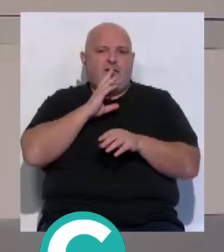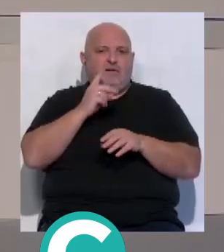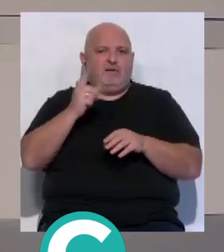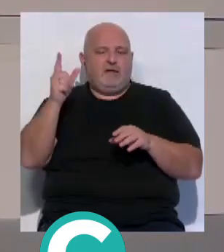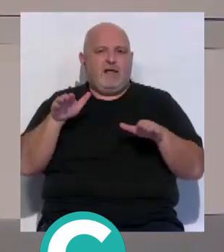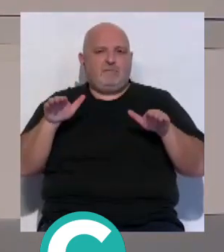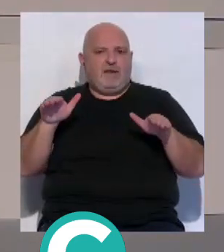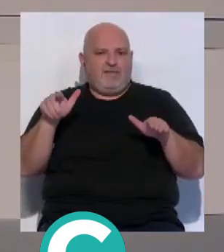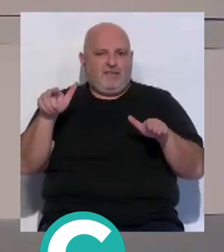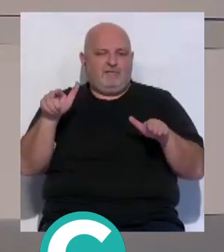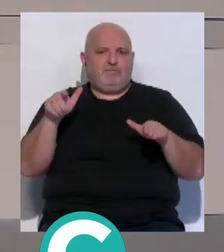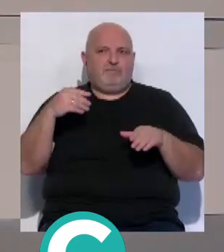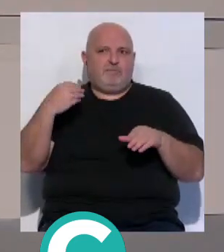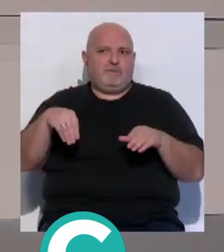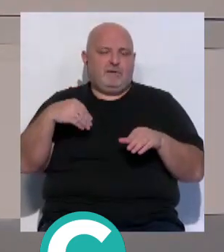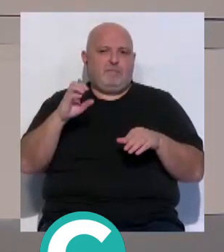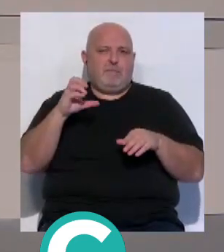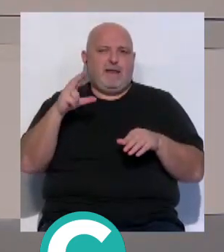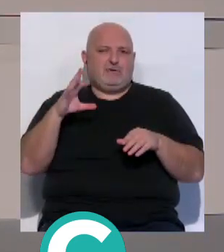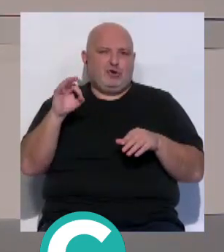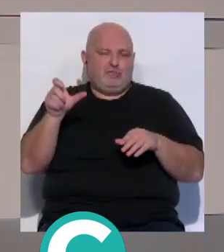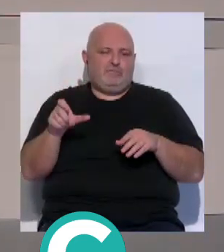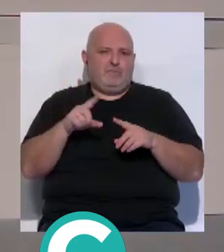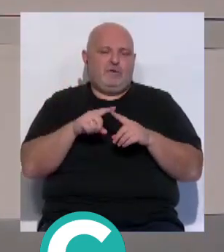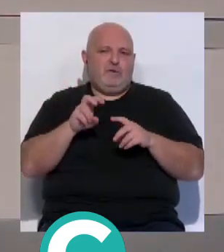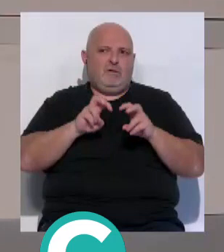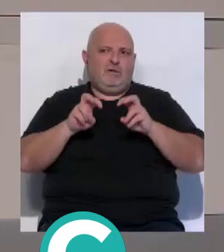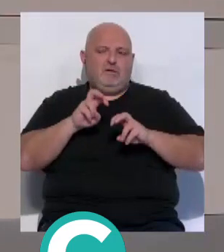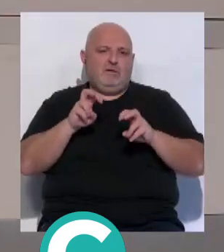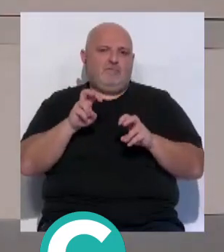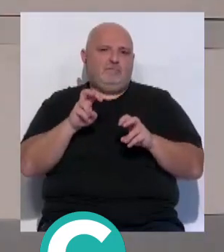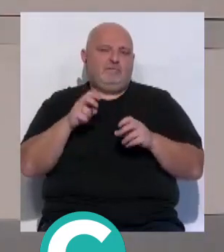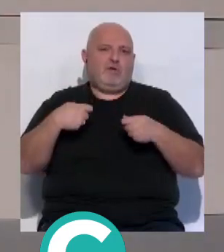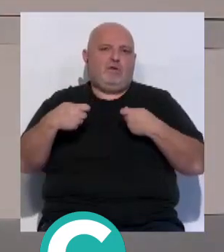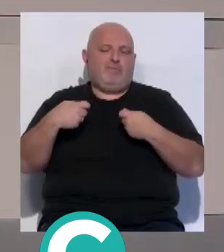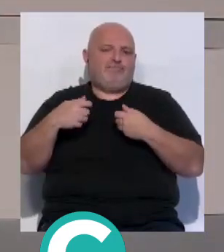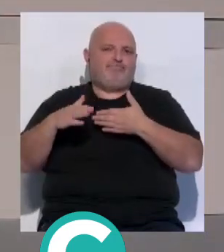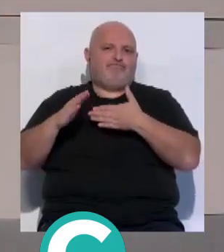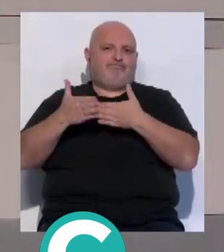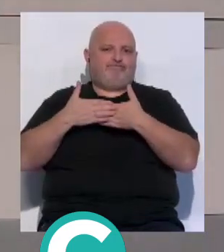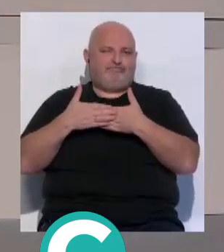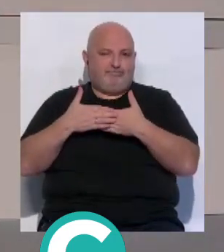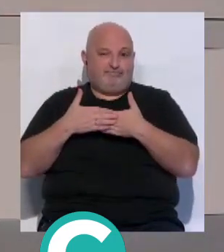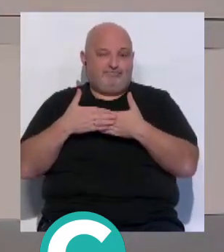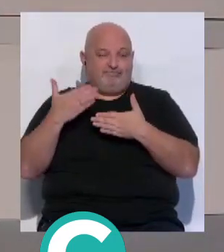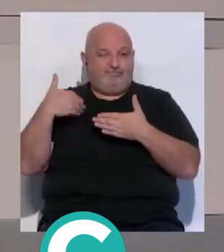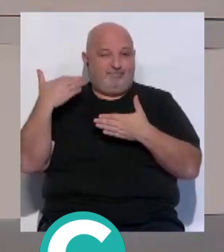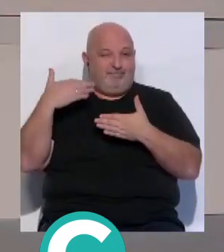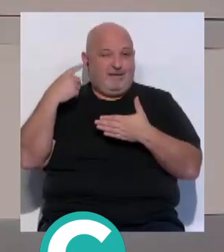de Madrid que el presidente Pepe Castro dio por la negociación cerrada y que iba a ver la renovación